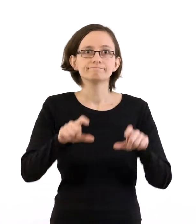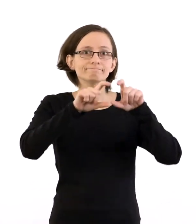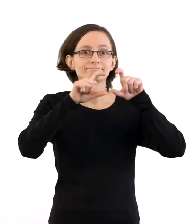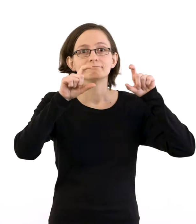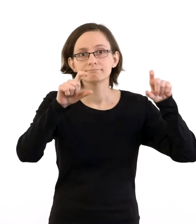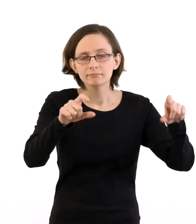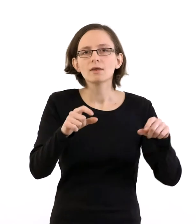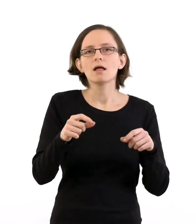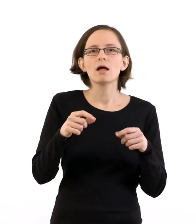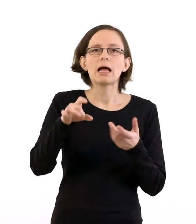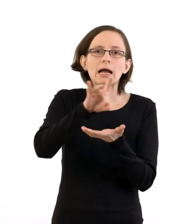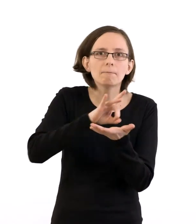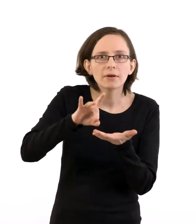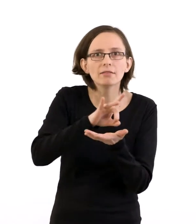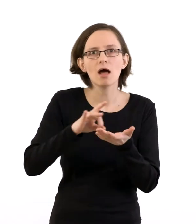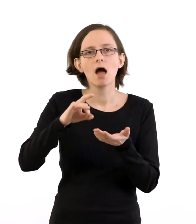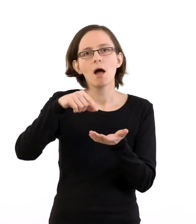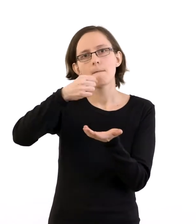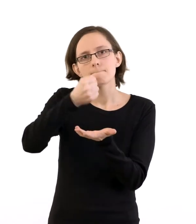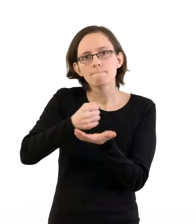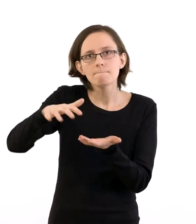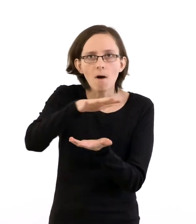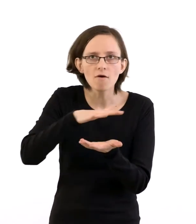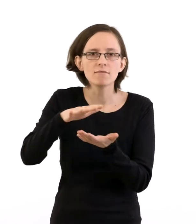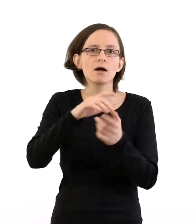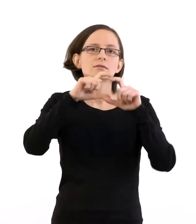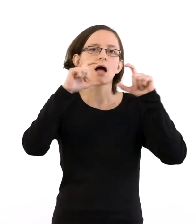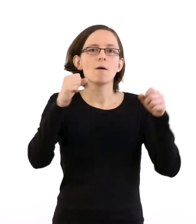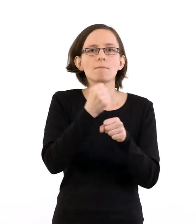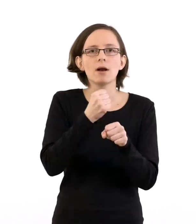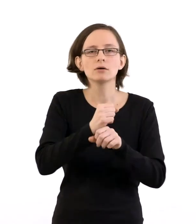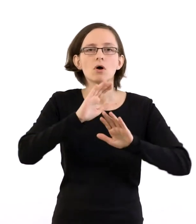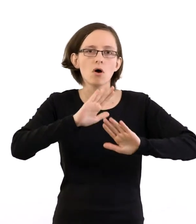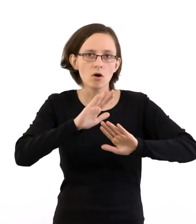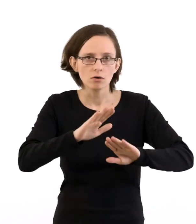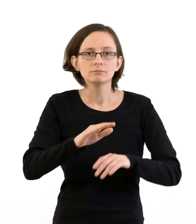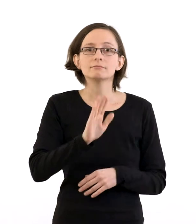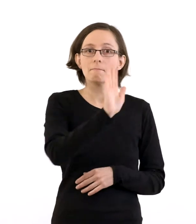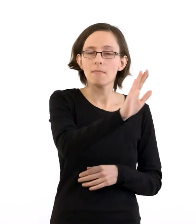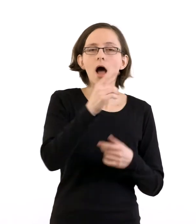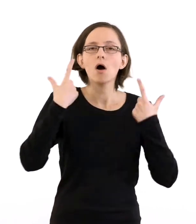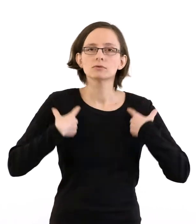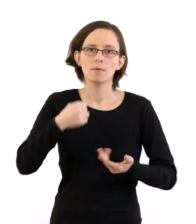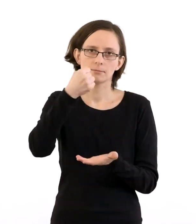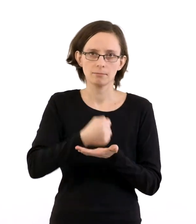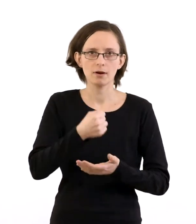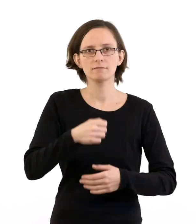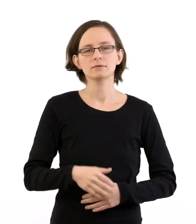lub przez inne podmioty tak jak gminy, powiaty czy zakłady pracy chronionej, posiadające osobowość prawną.